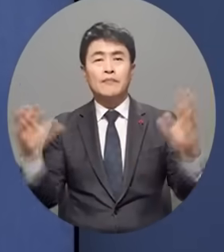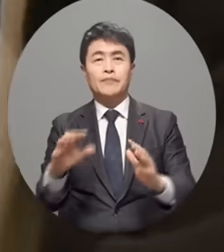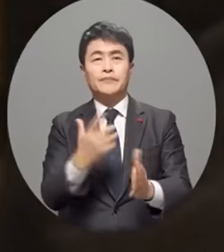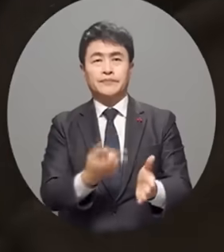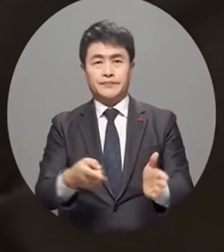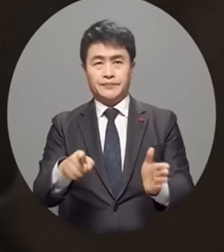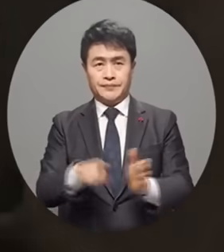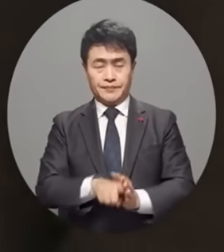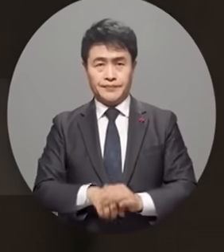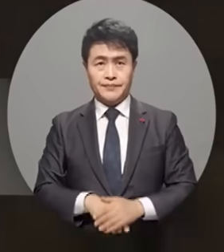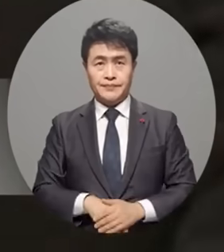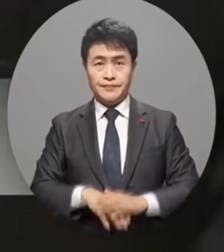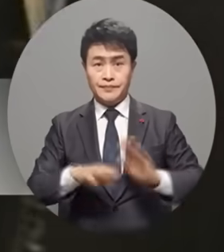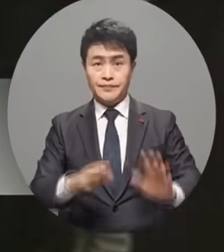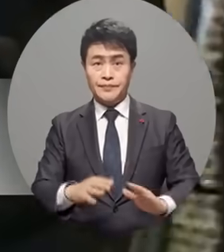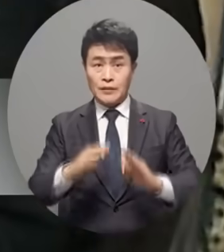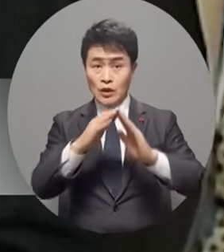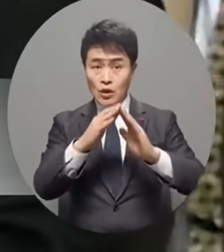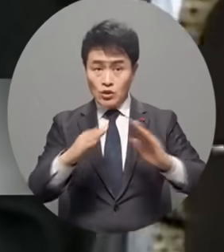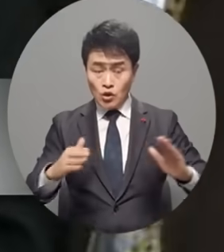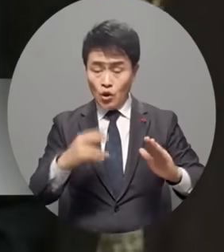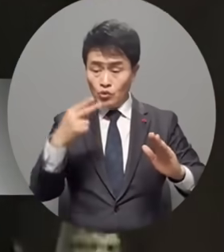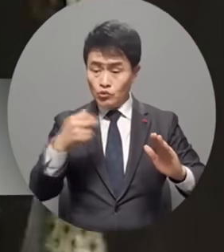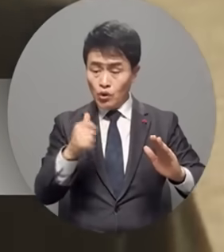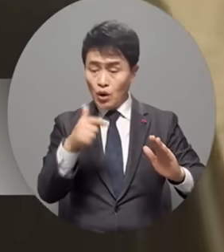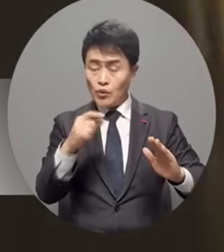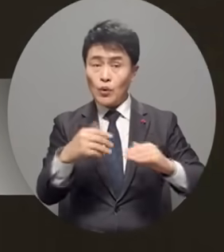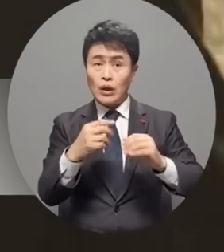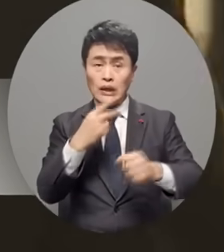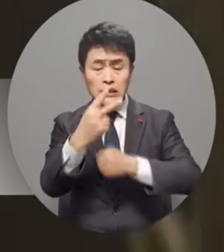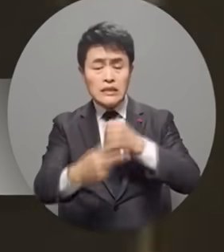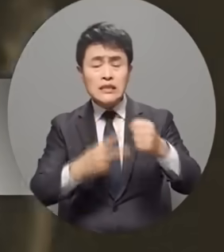것입니다.